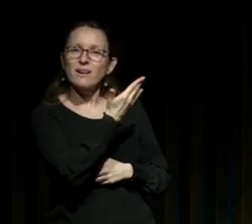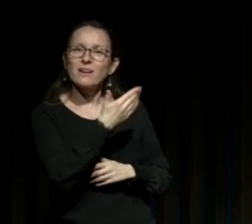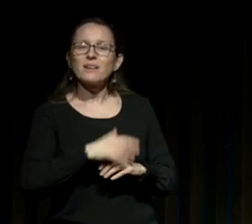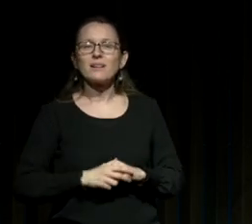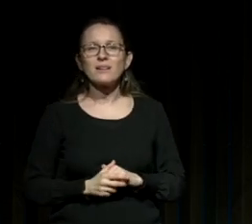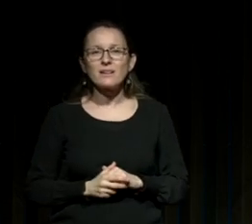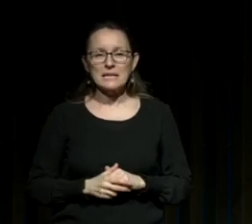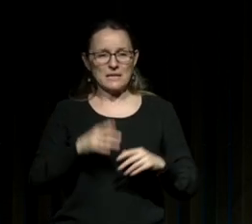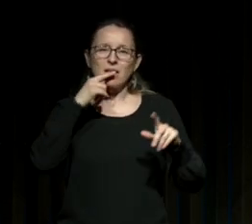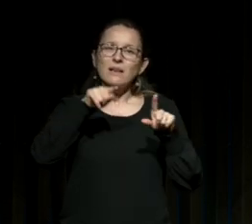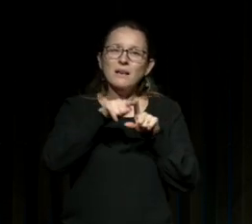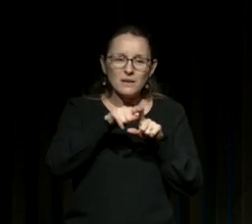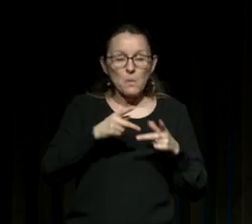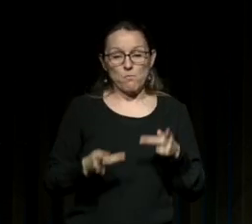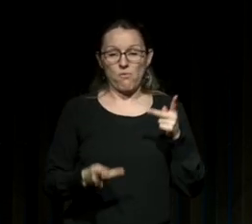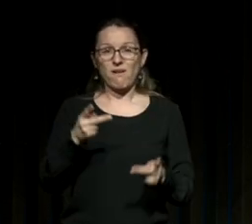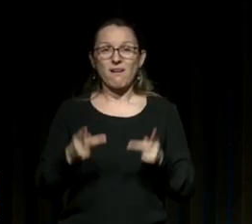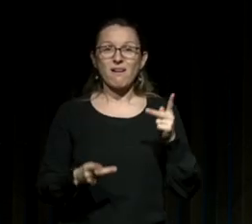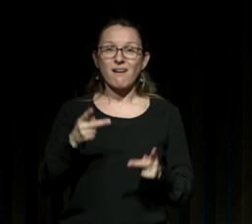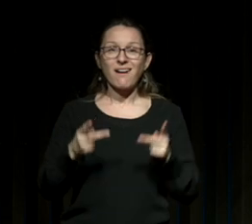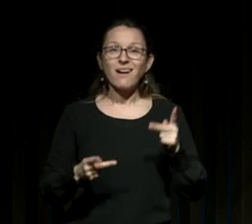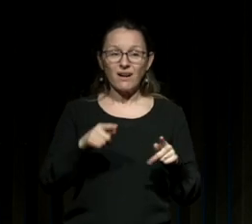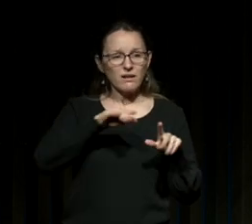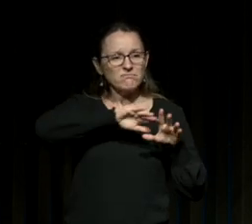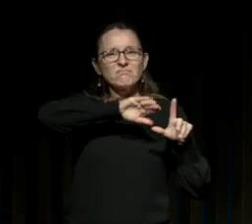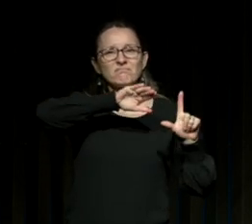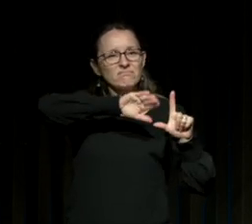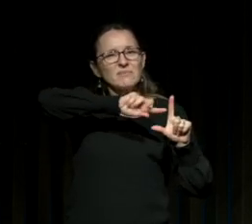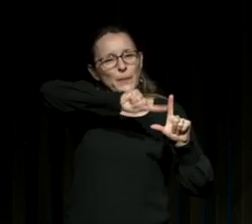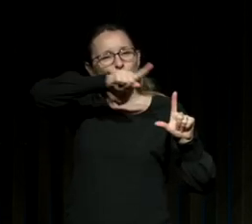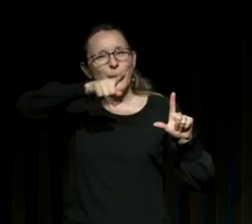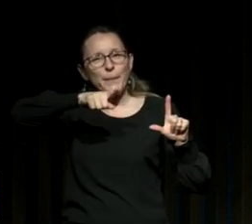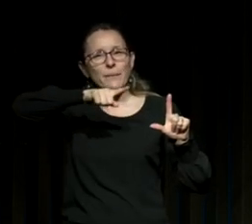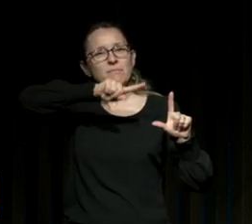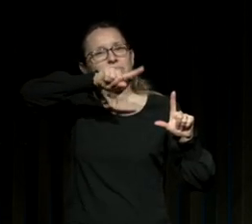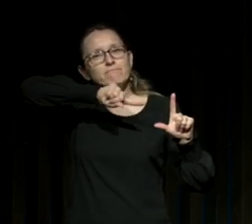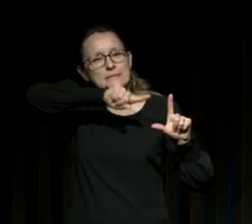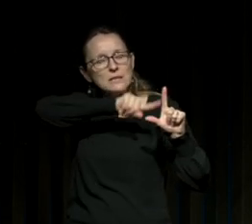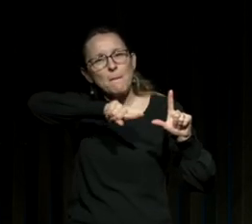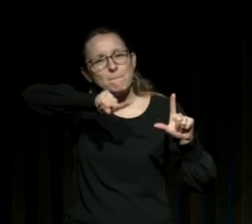poids d'un individu qui va souffrir d'obésité au cours de sa vie on voit ces fluctuations